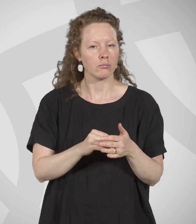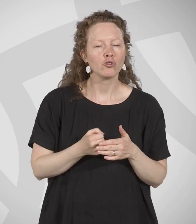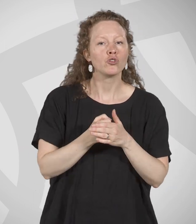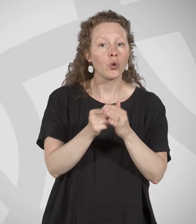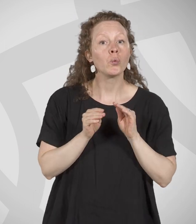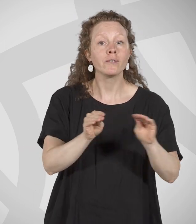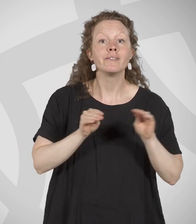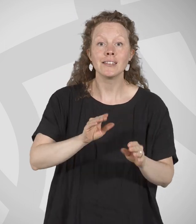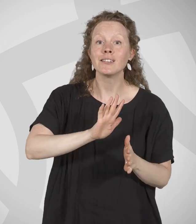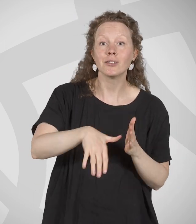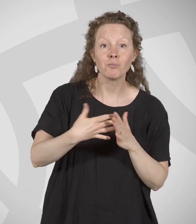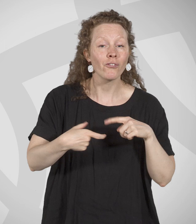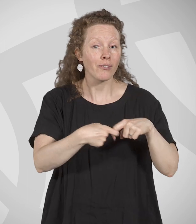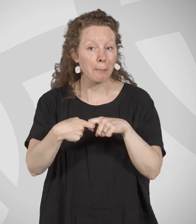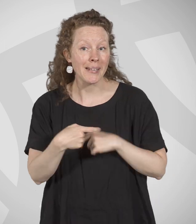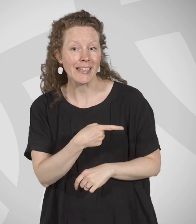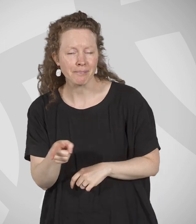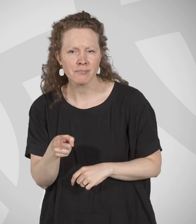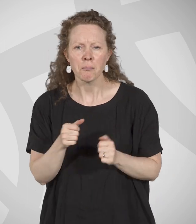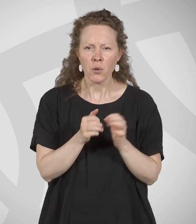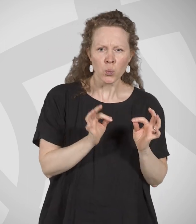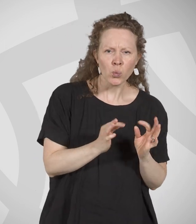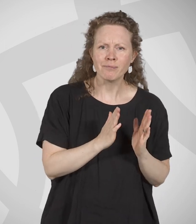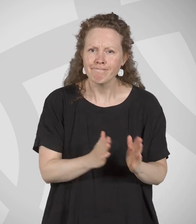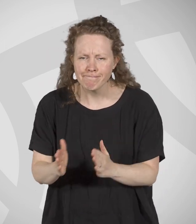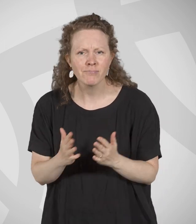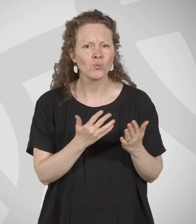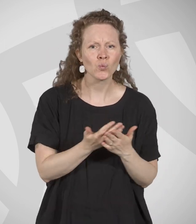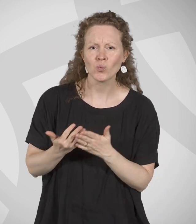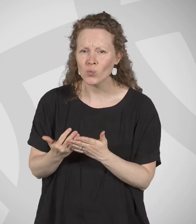stöder undervisning i teckenspråk för familjer, men strukturerna finns ännu inte.